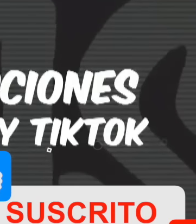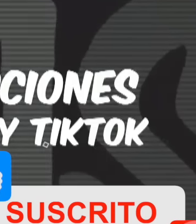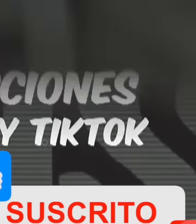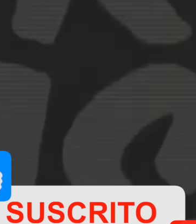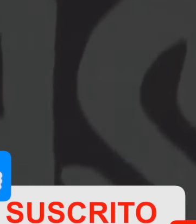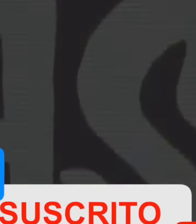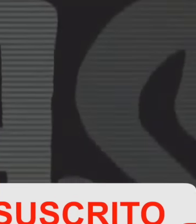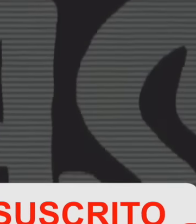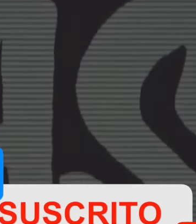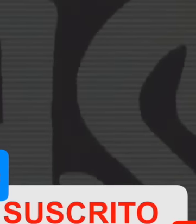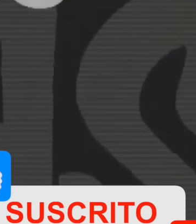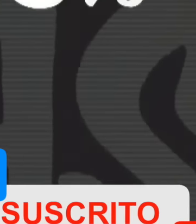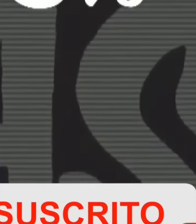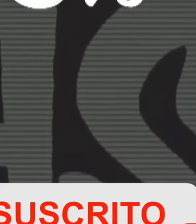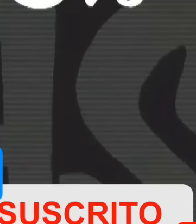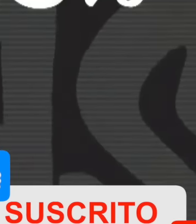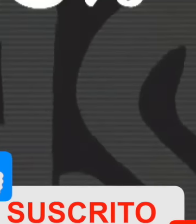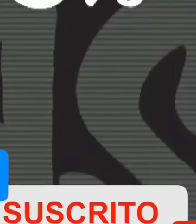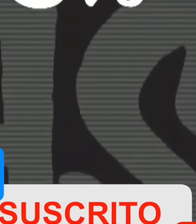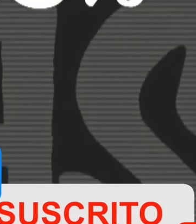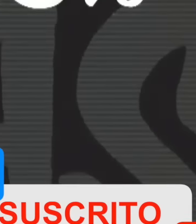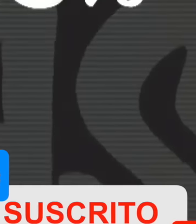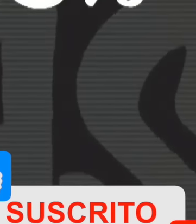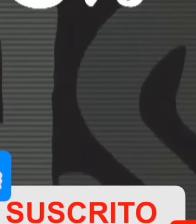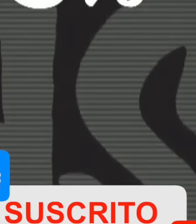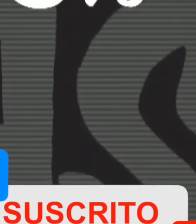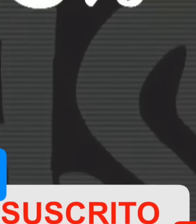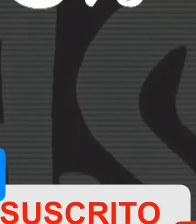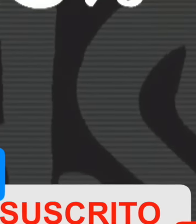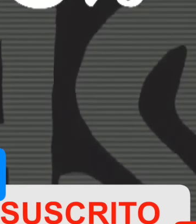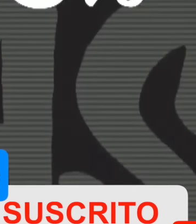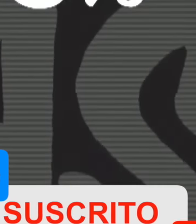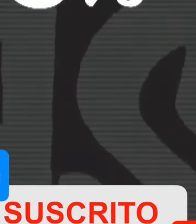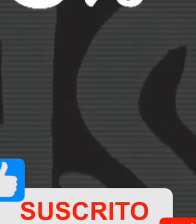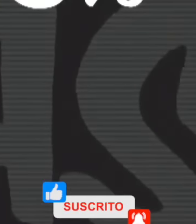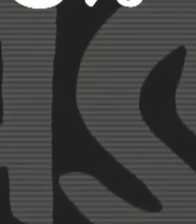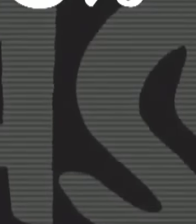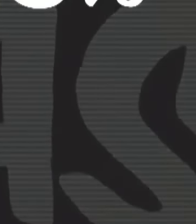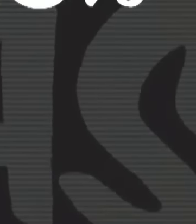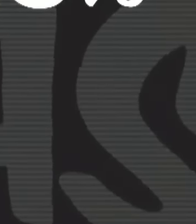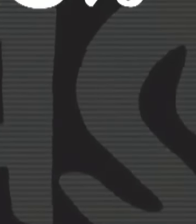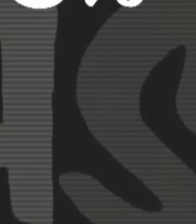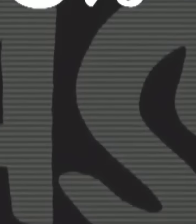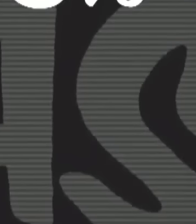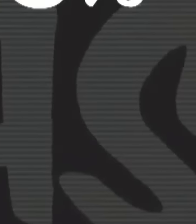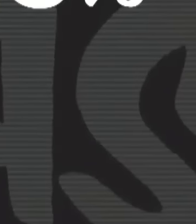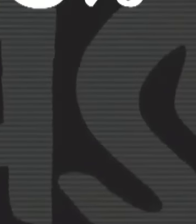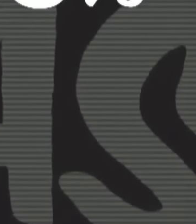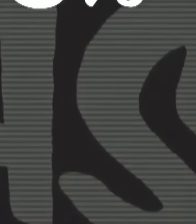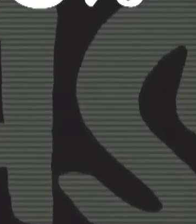además de 2.7 millones de posteos en todas las redes, de las cuales más del 98% fueron en X,